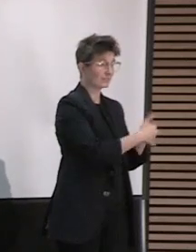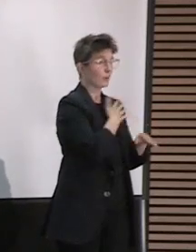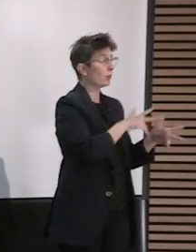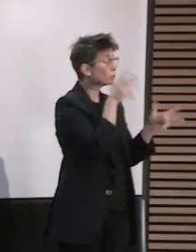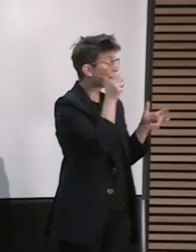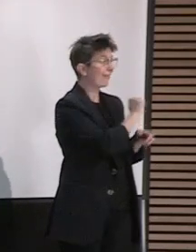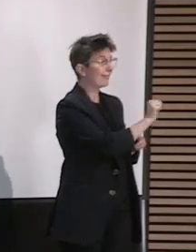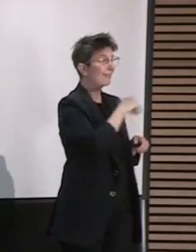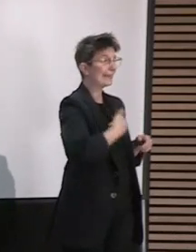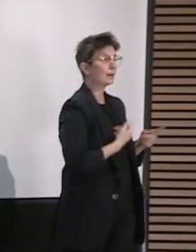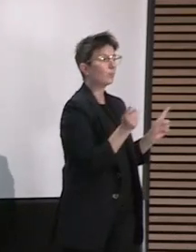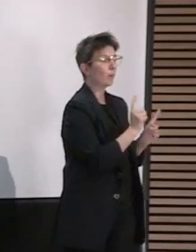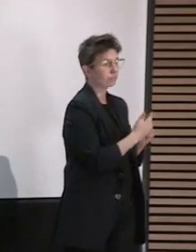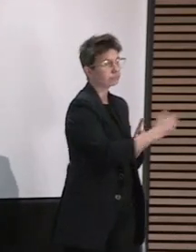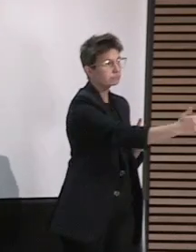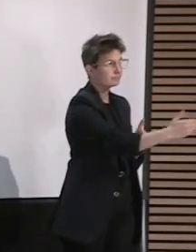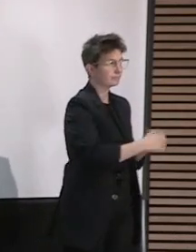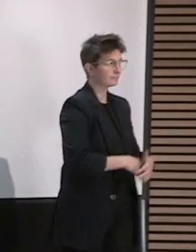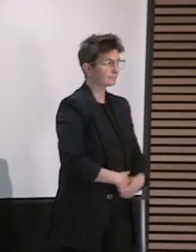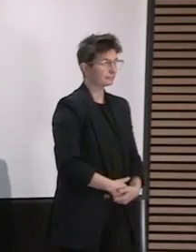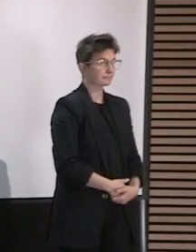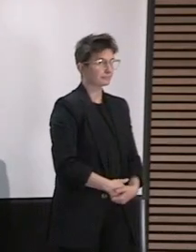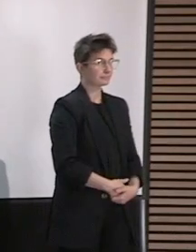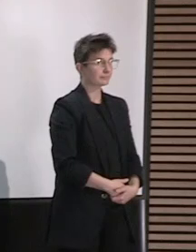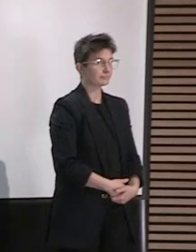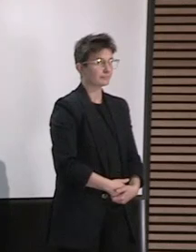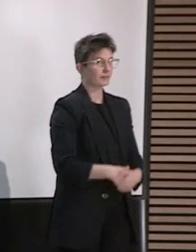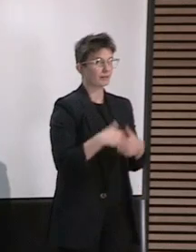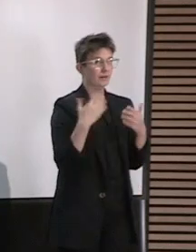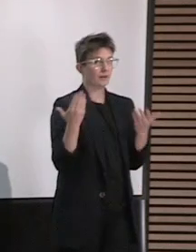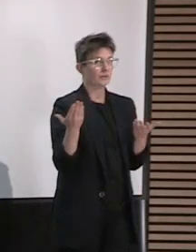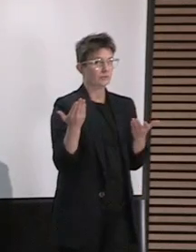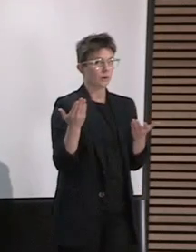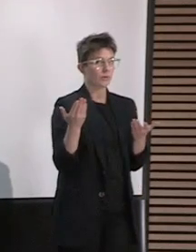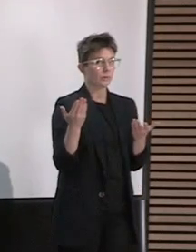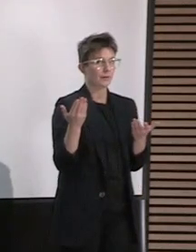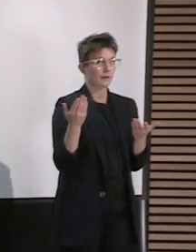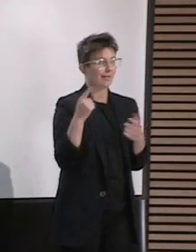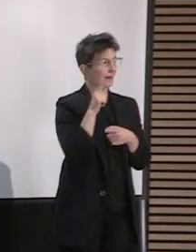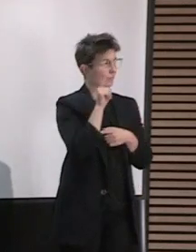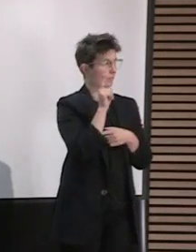Hapori, me te haererere, ko tatou whakarato i te taumata o te tautoko e hiahiatia ana. Ko te akoranga ka whakarongo